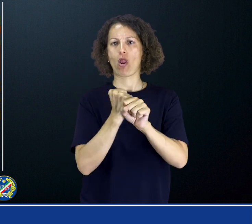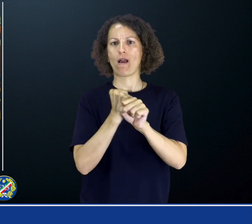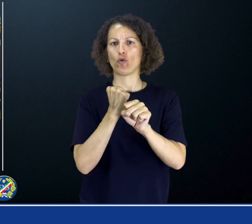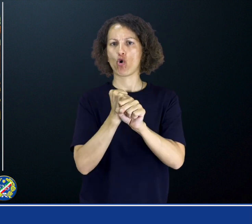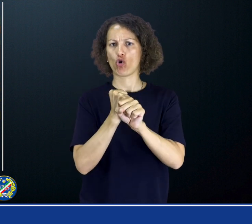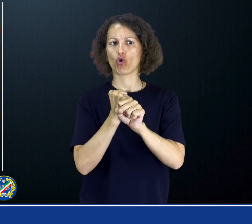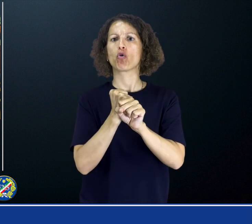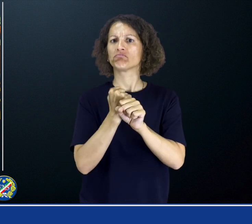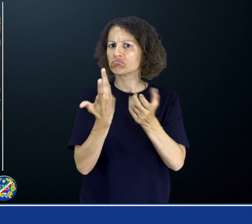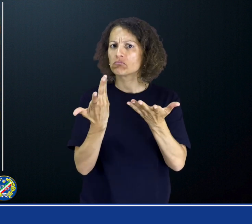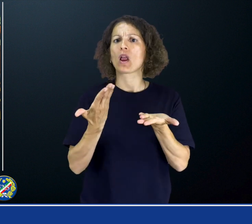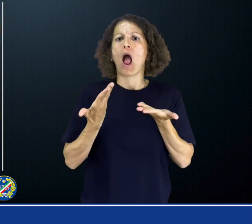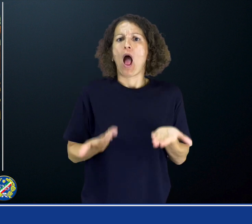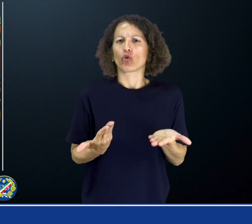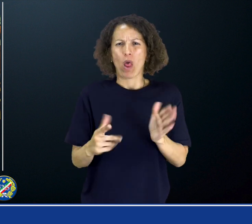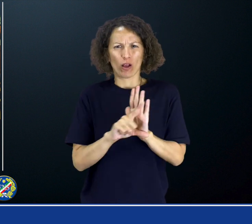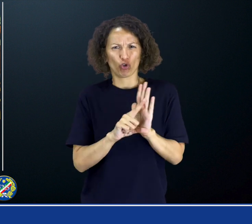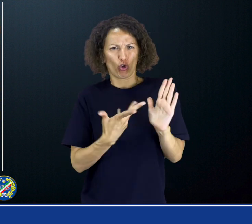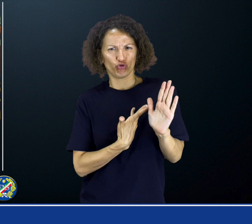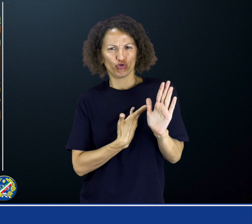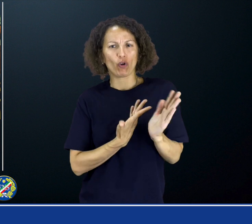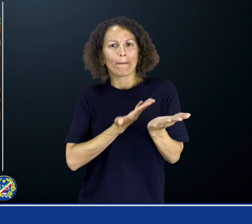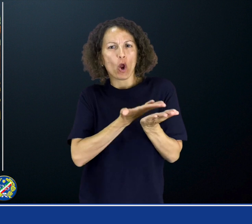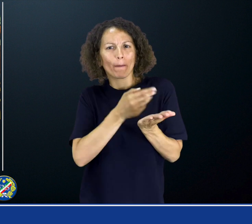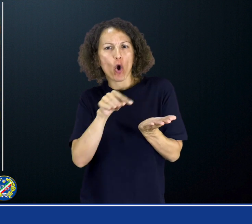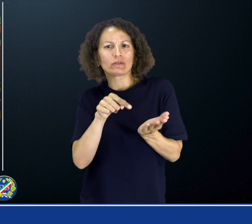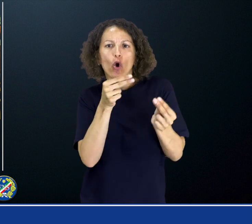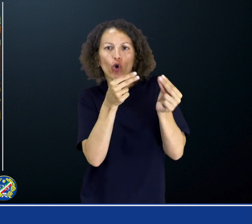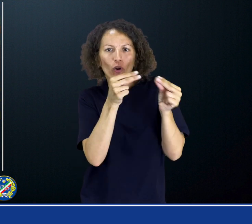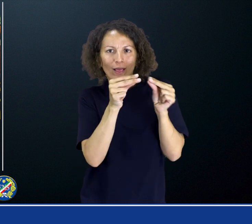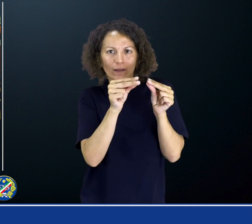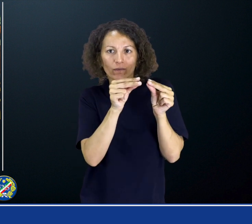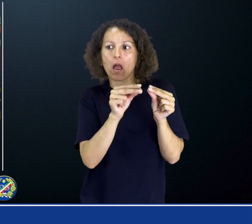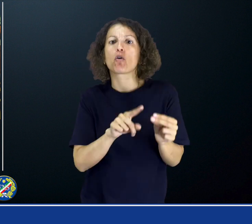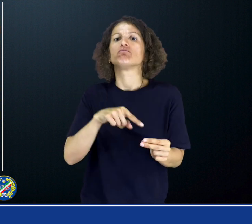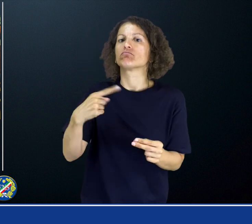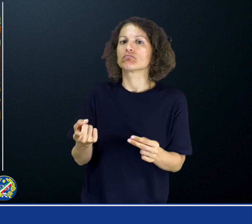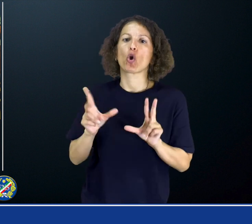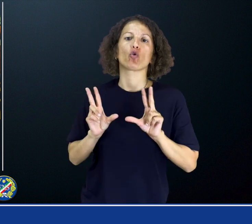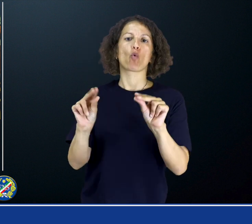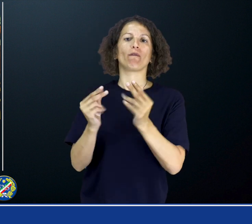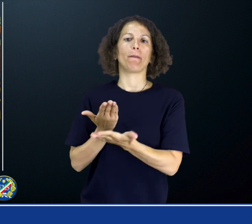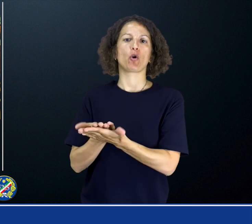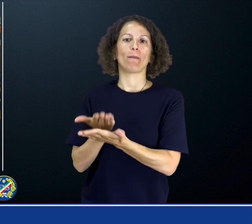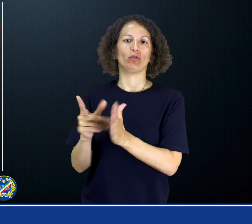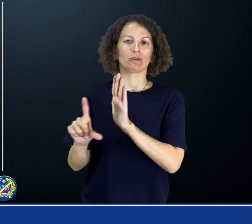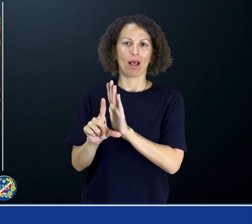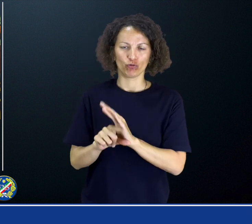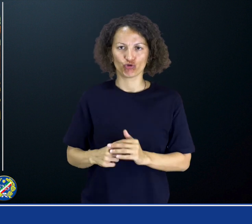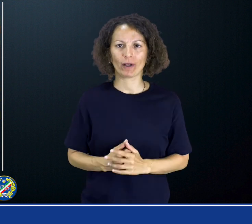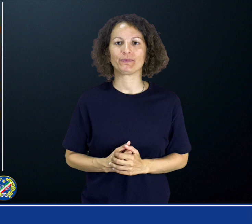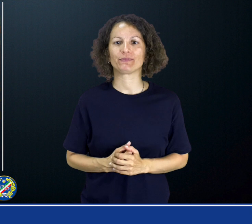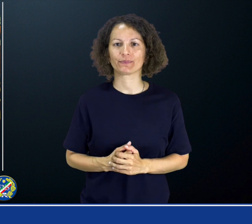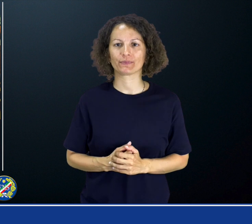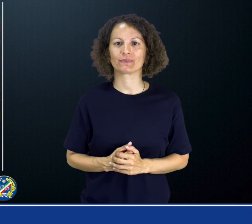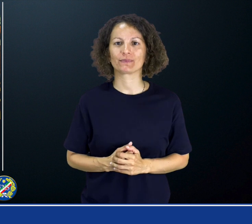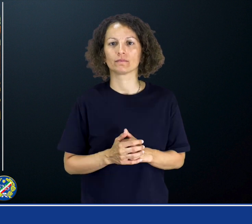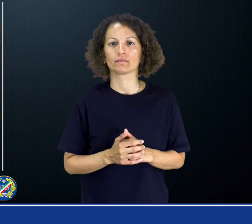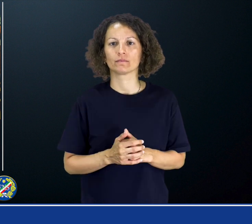nel mondo del lavoro sia con proposte correttive dell’attuale legislazione, sia con nuove proposte di legge.